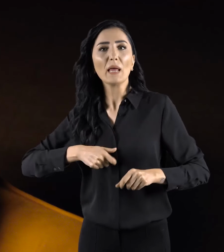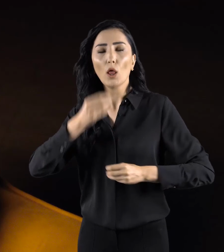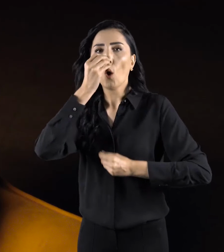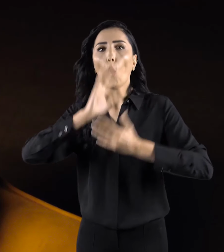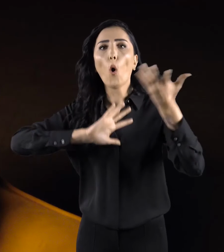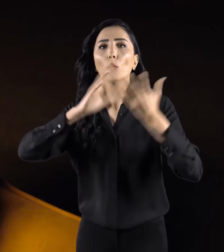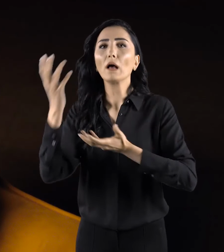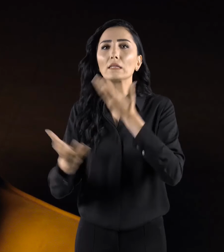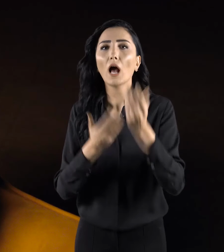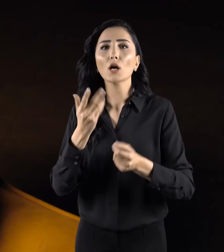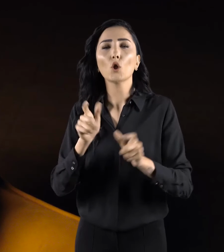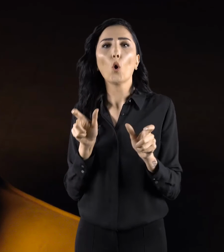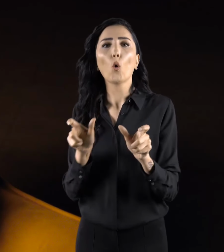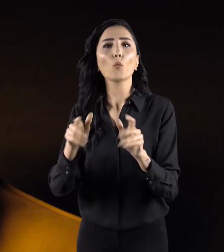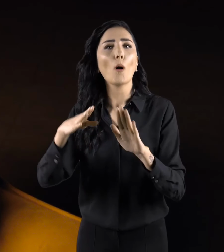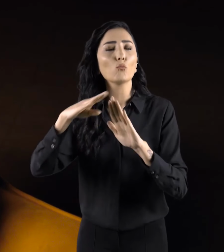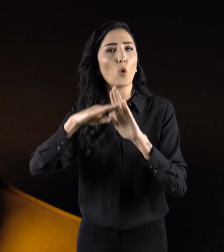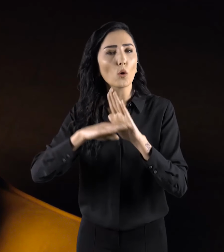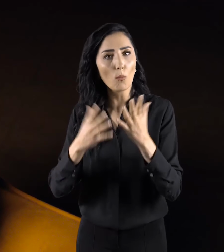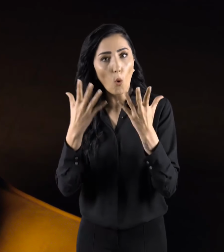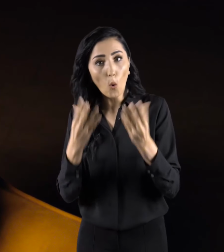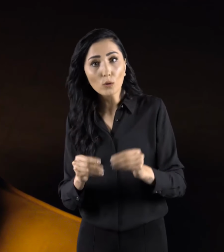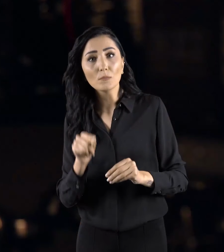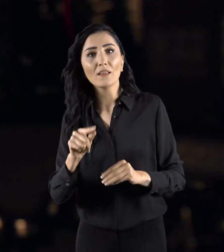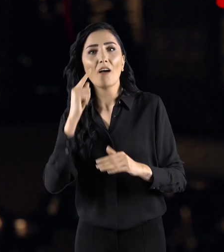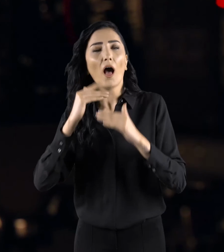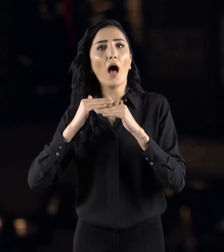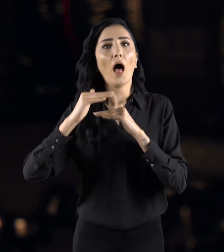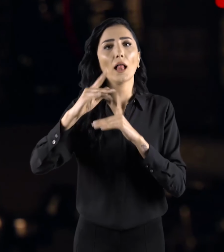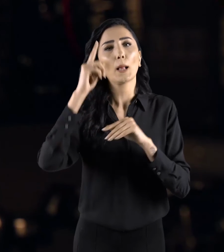Bunun için milli orman yangını koruma programı oluşturulmalı ve